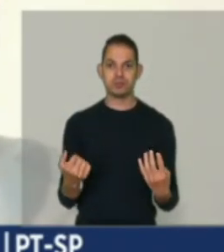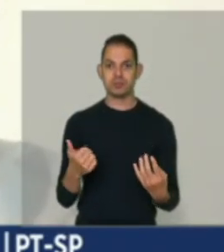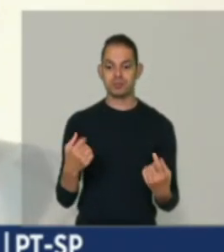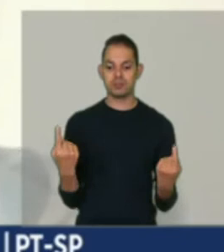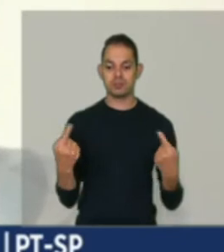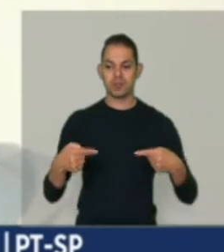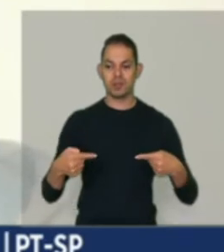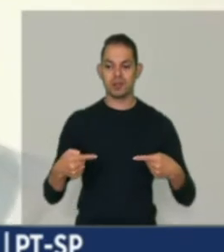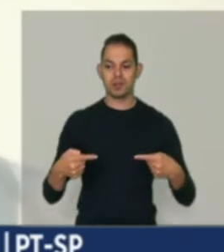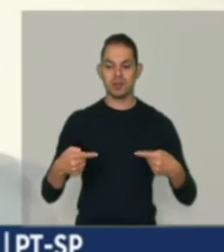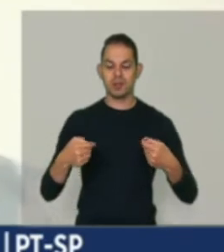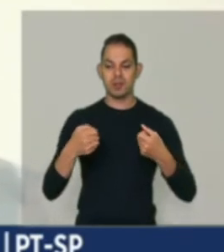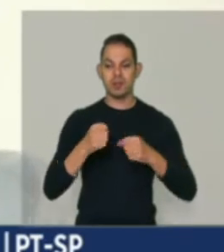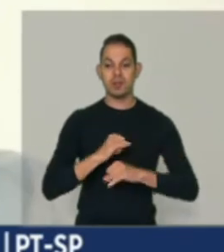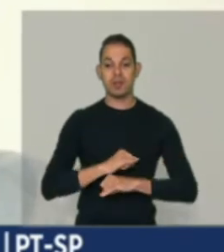QUE A TENTATIVA DE ÓDIO, DE CONFLITO, TENTAR IMPEDIR A